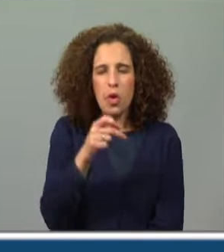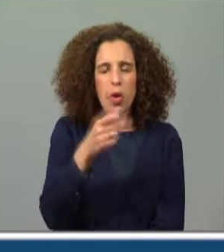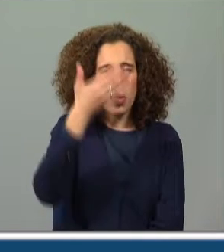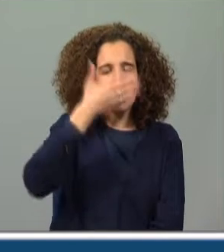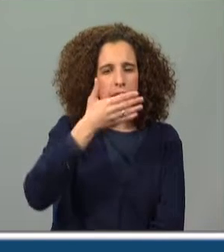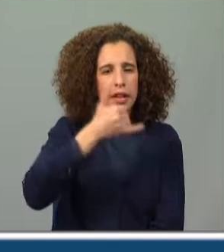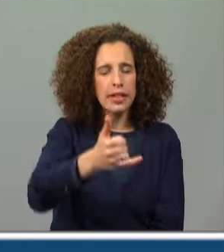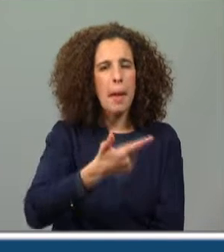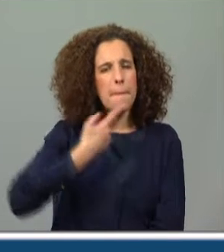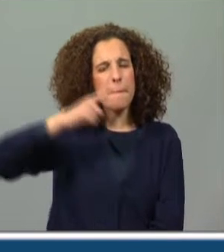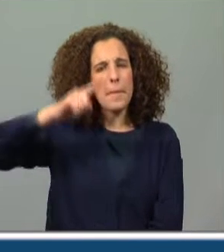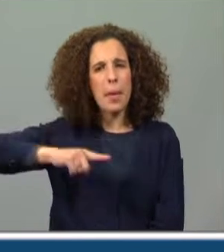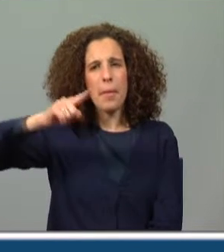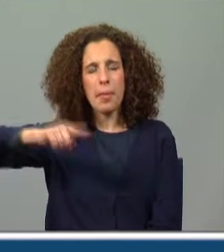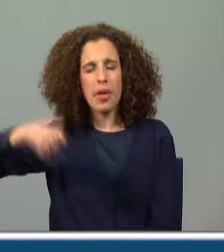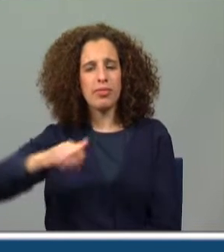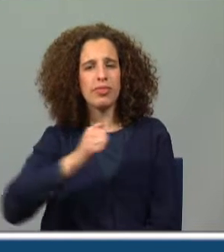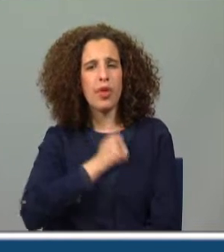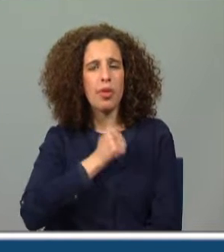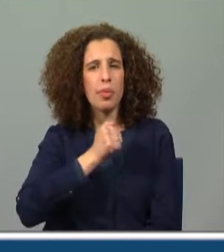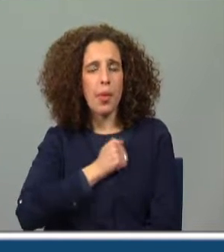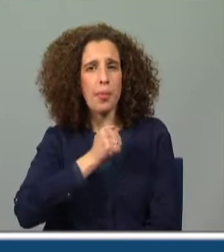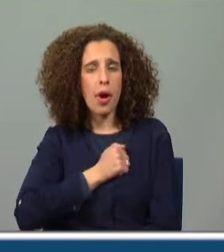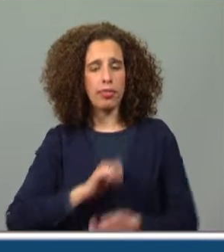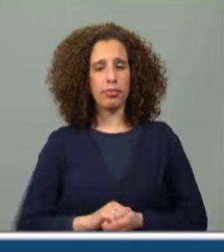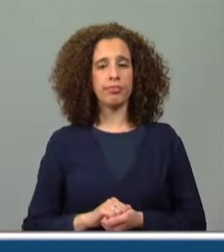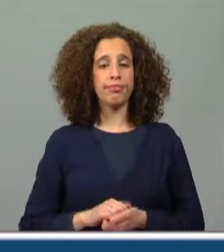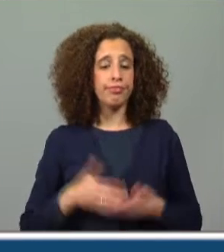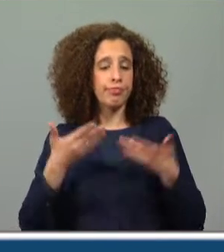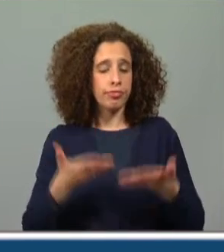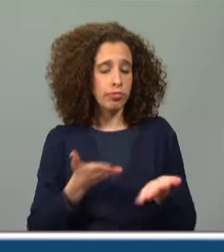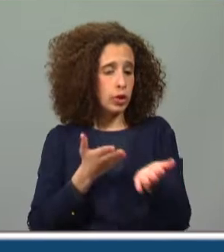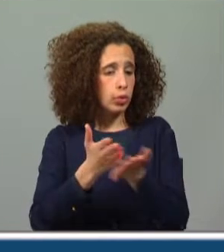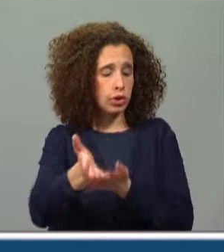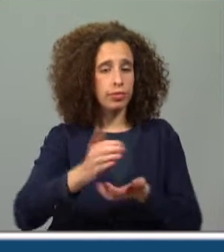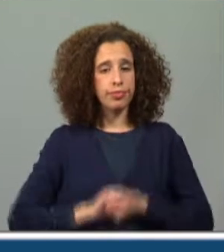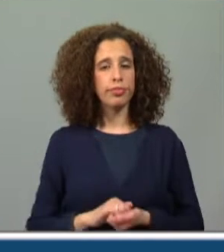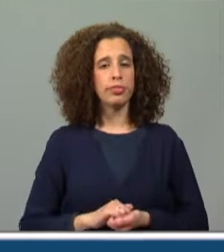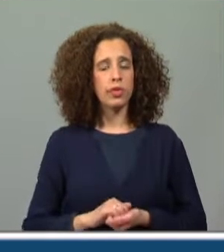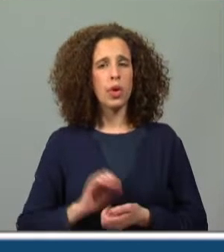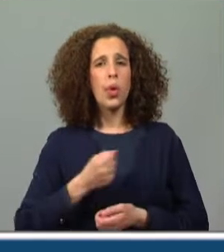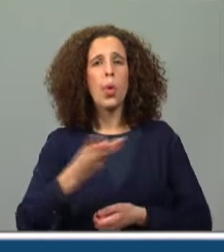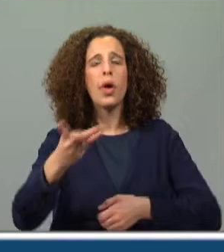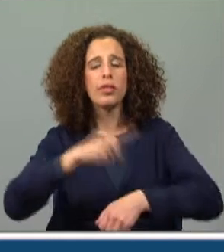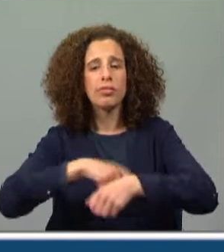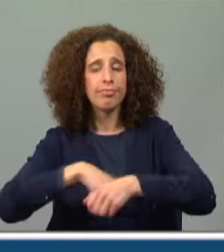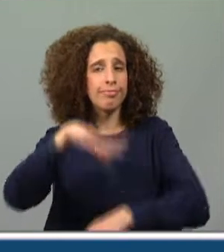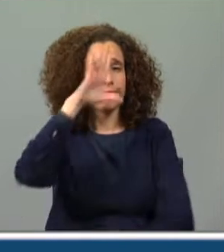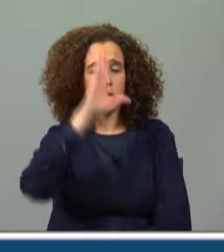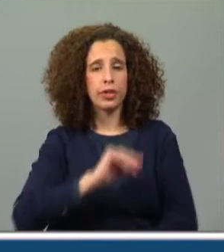ia se repetir com meu coração batendo e assim continuou Quanto tempo não sei ela 會隨著我的心跳而重複所以它繼續我不知道她多久了